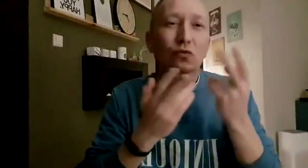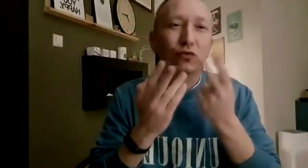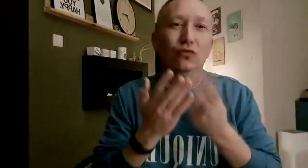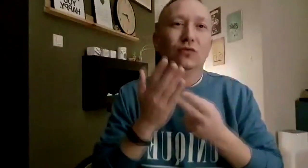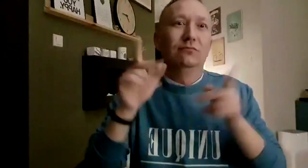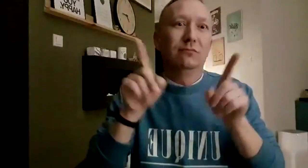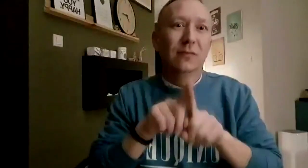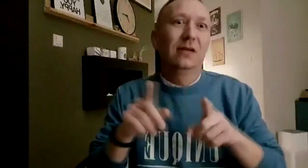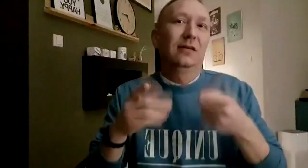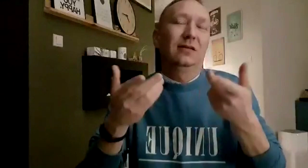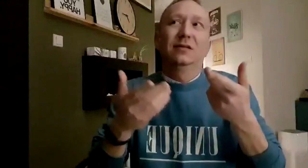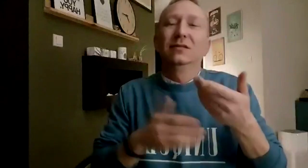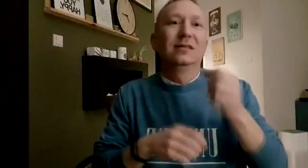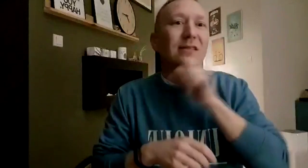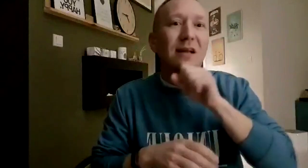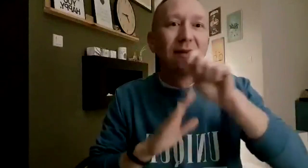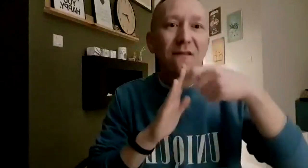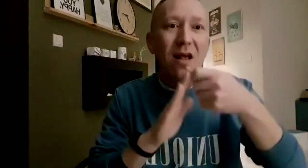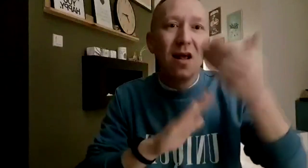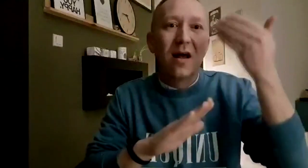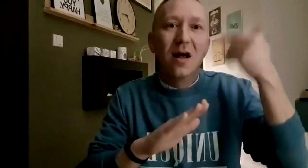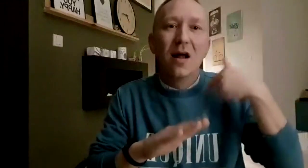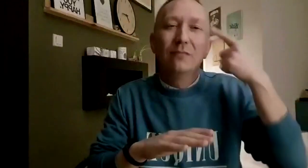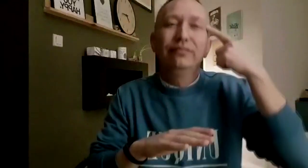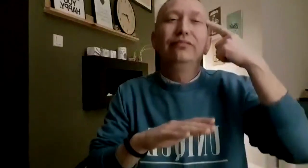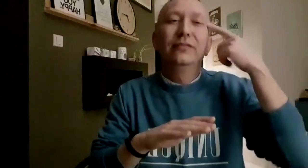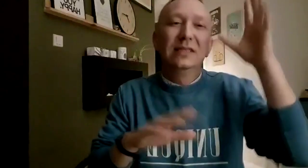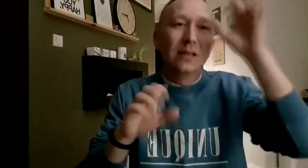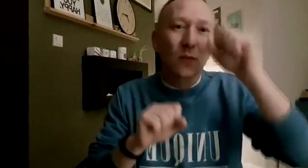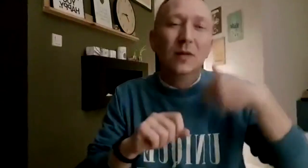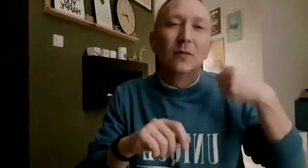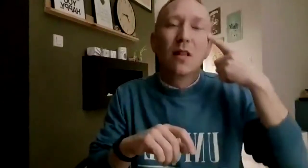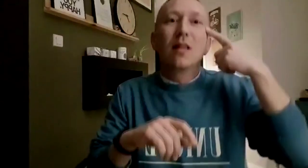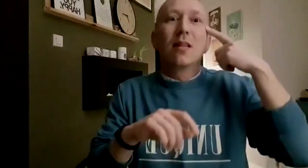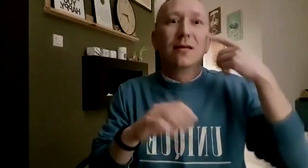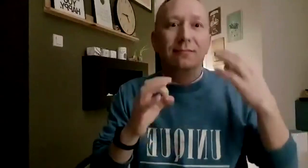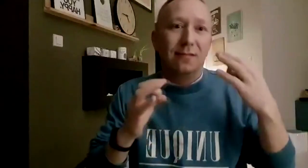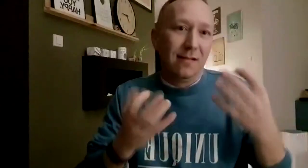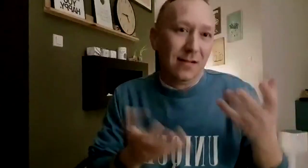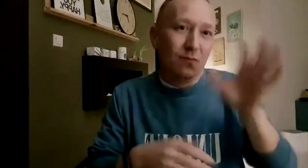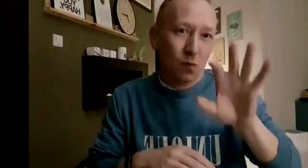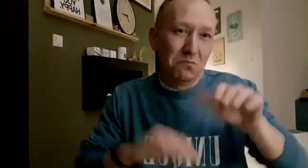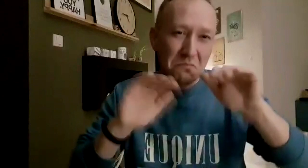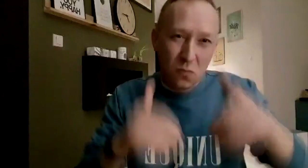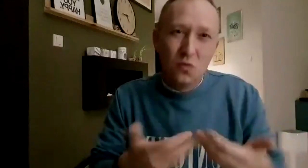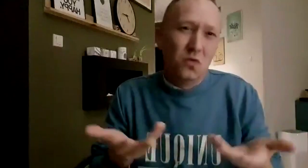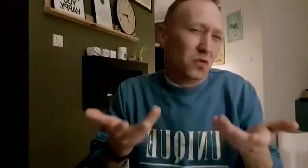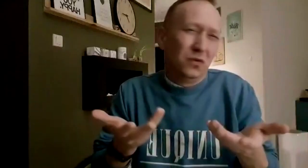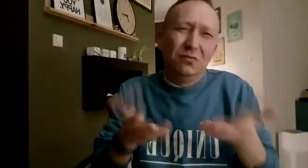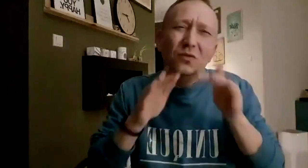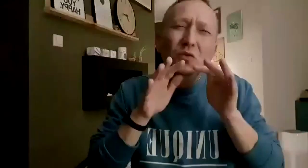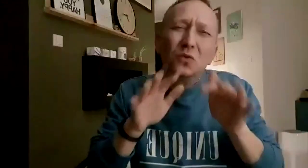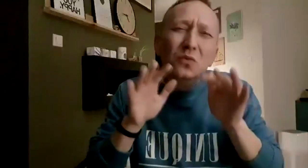Znajdę książki do poczytania, stare filmy sprzed lat, obejrzę i przypomnę sobie.